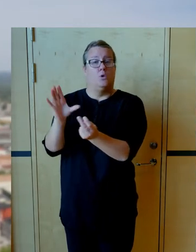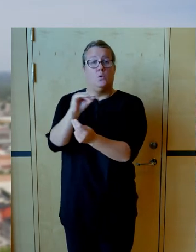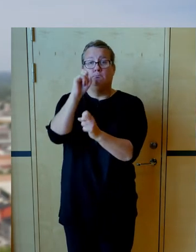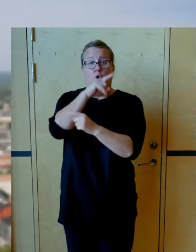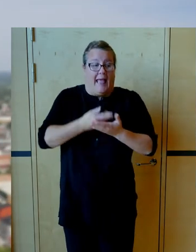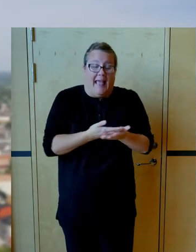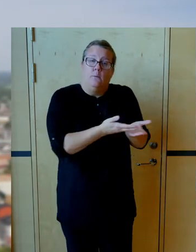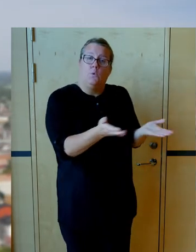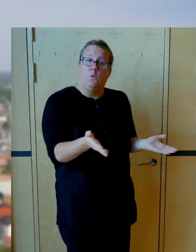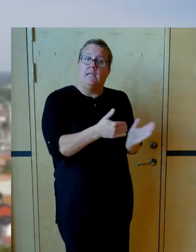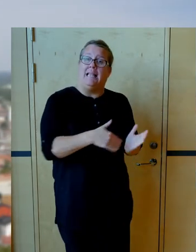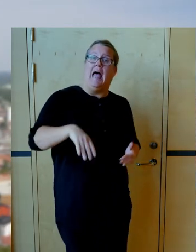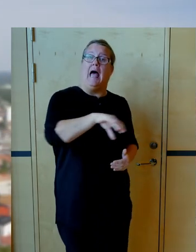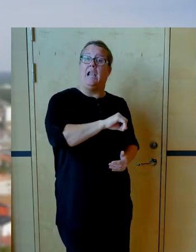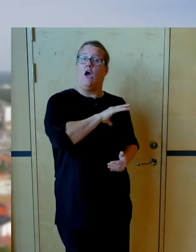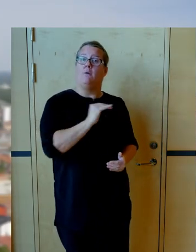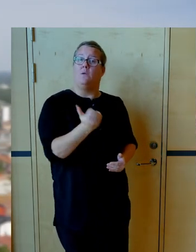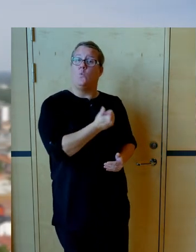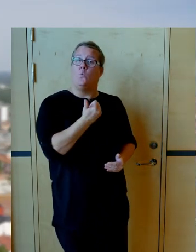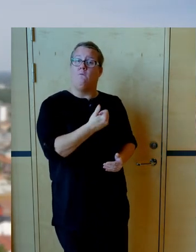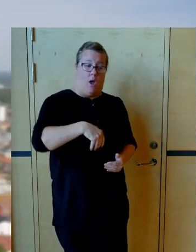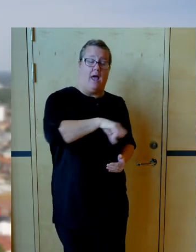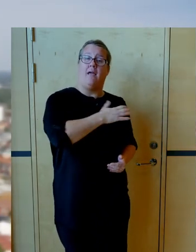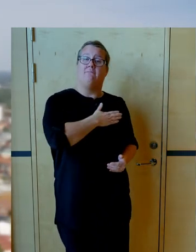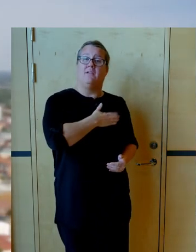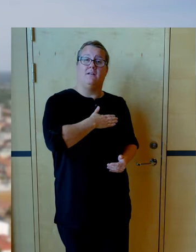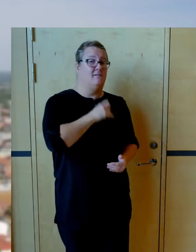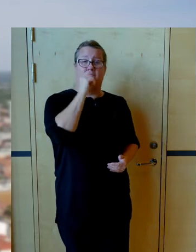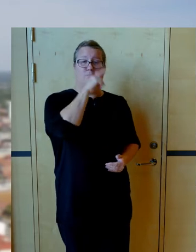Alla då Som har behov och vill Och då blir det ju så att säga